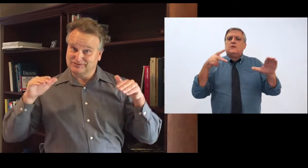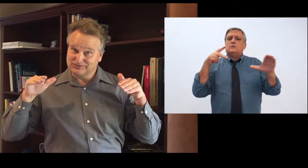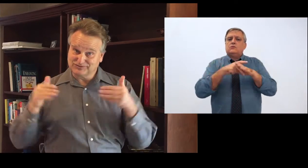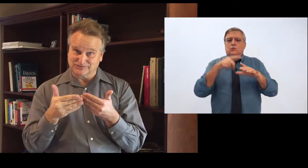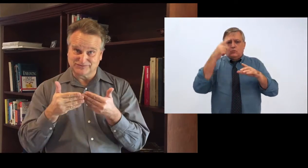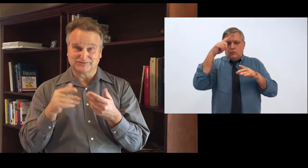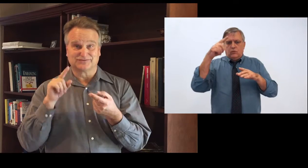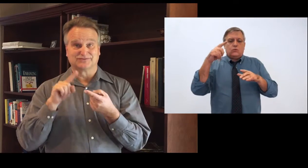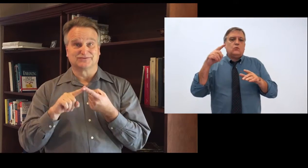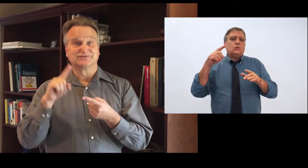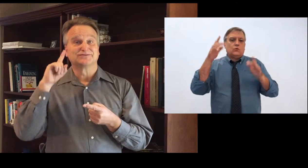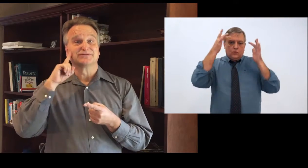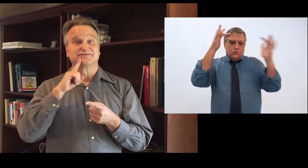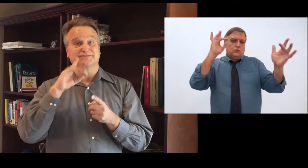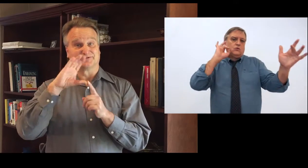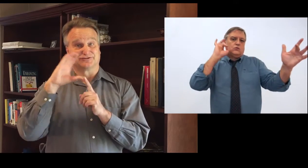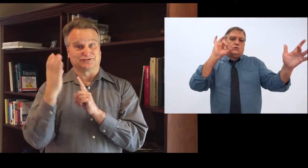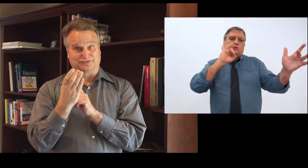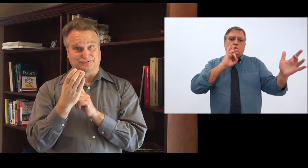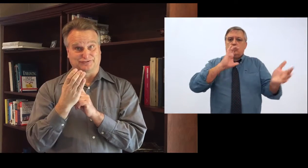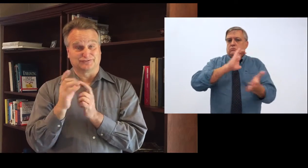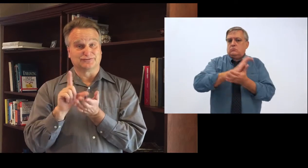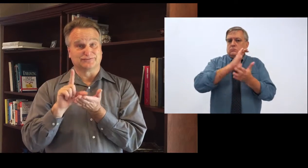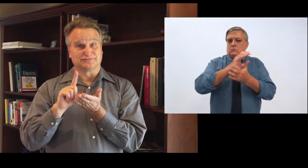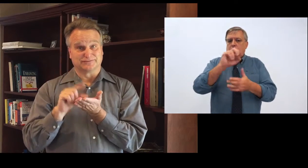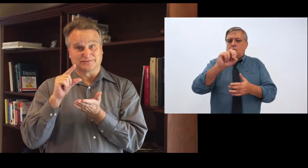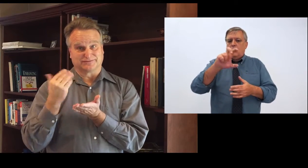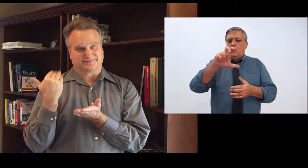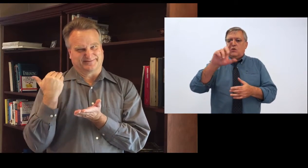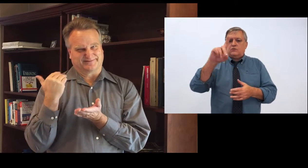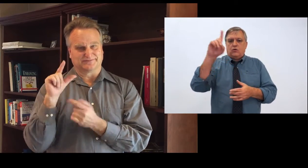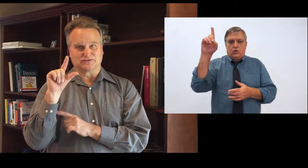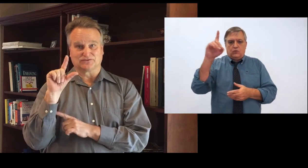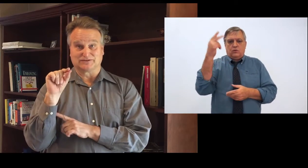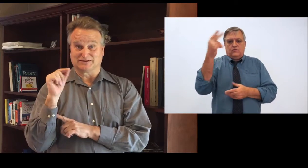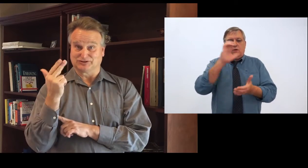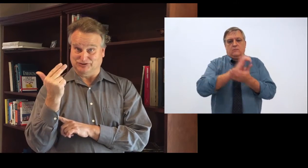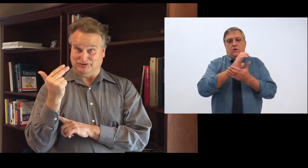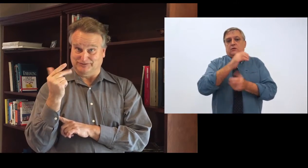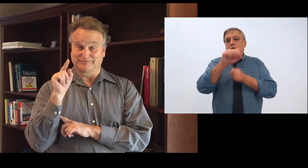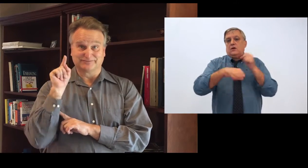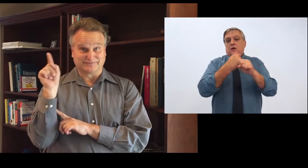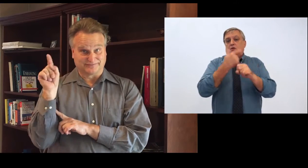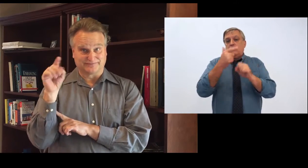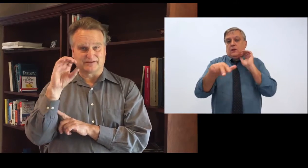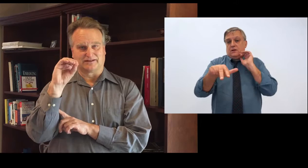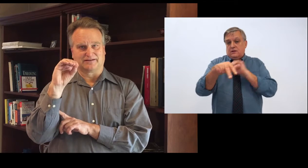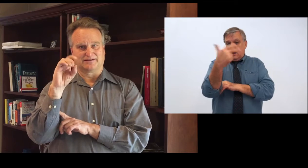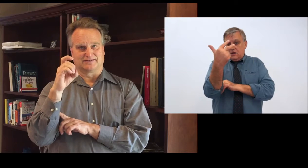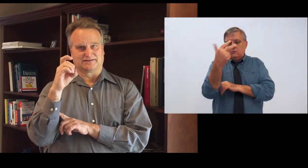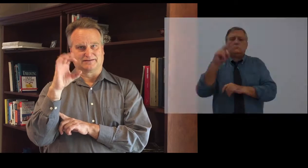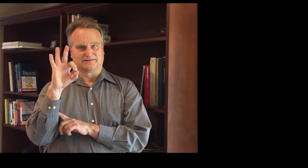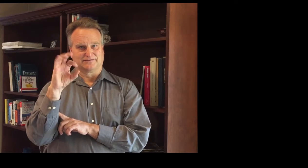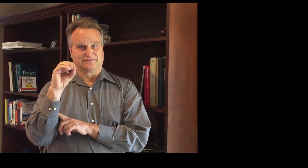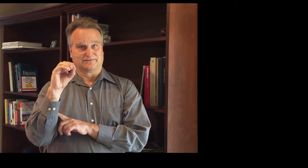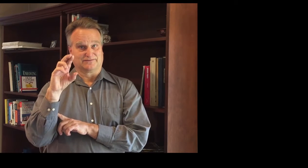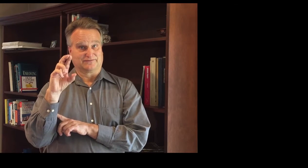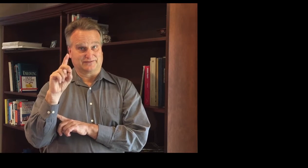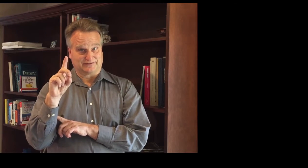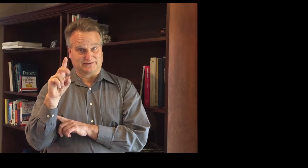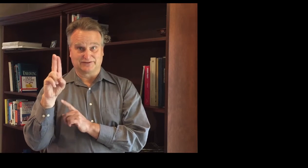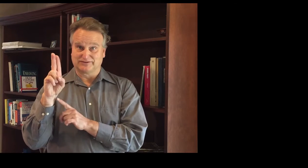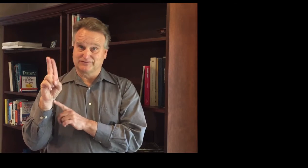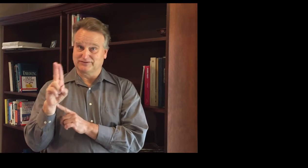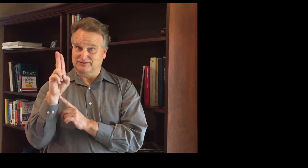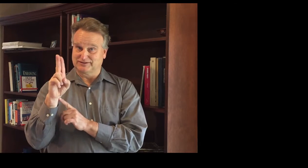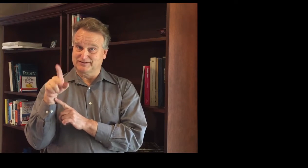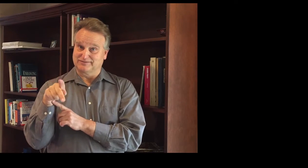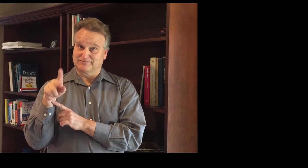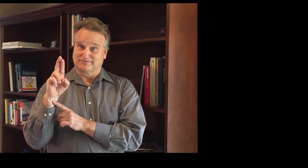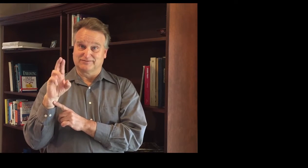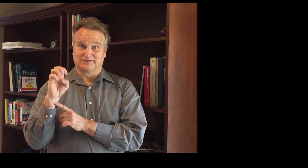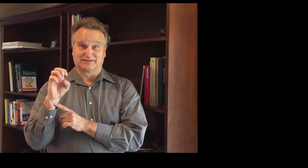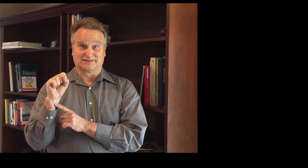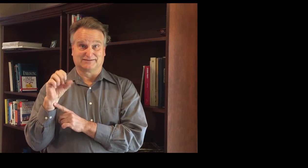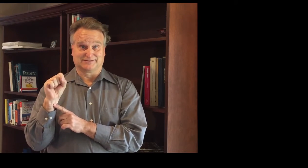« Introduction à la culture sourde » publié chez Oxford University Press en 2013.